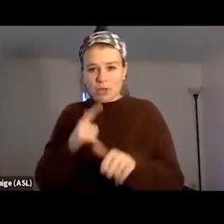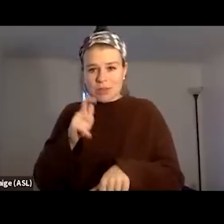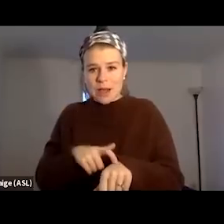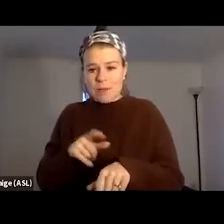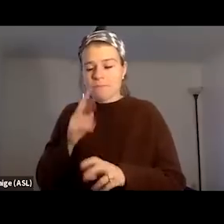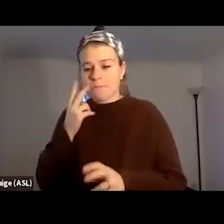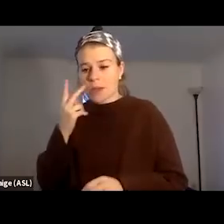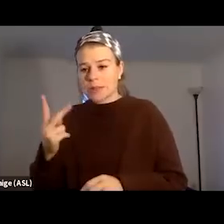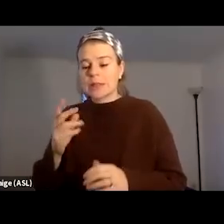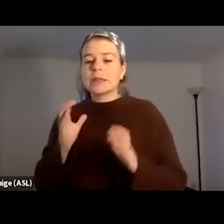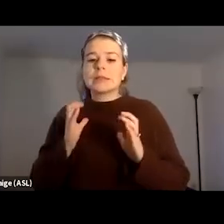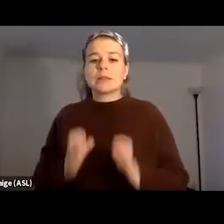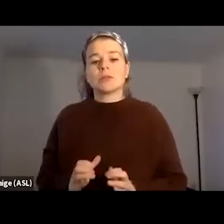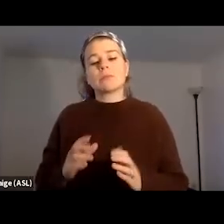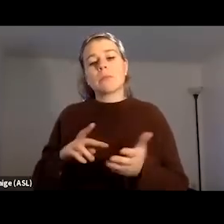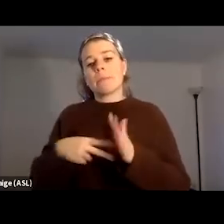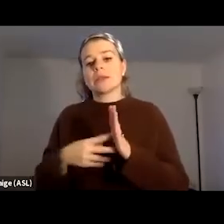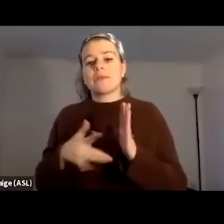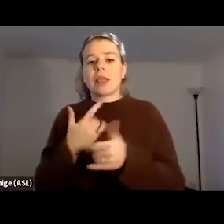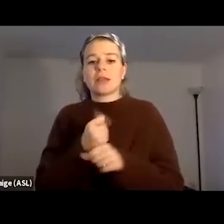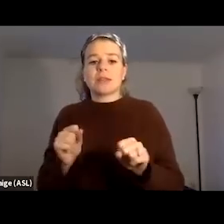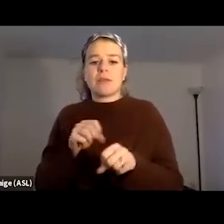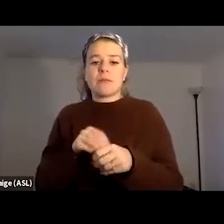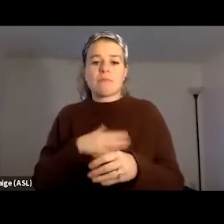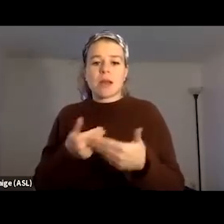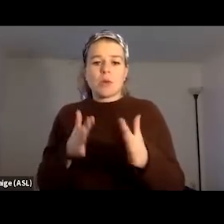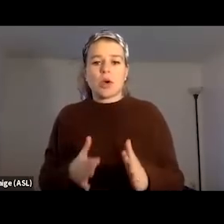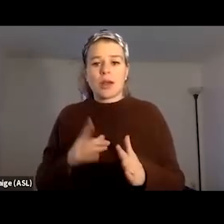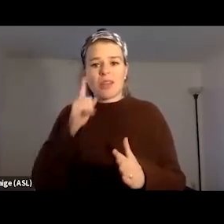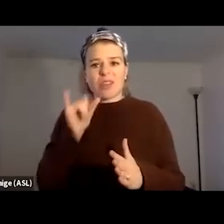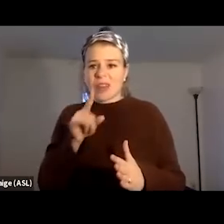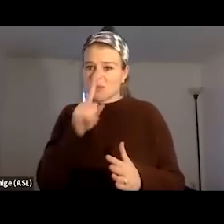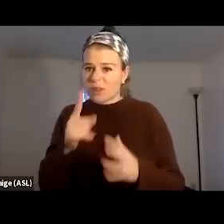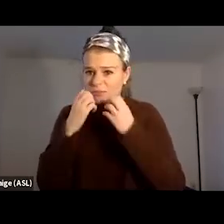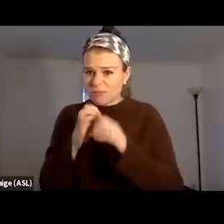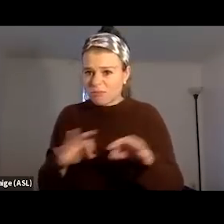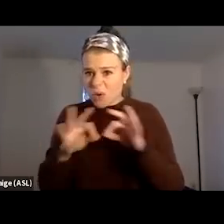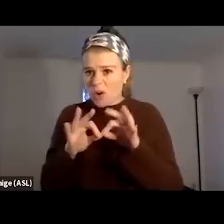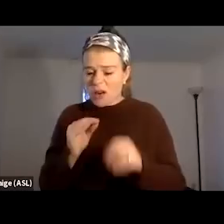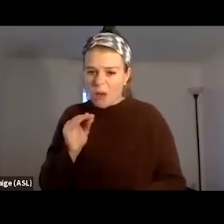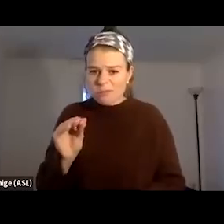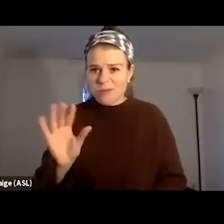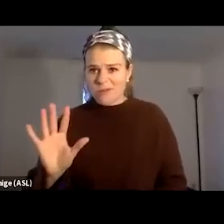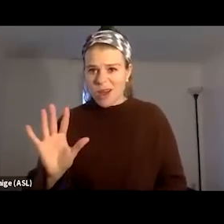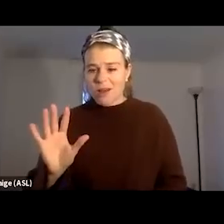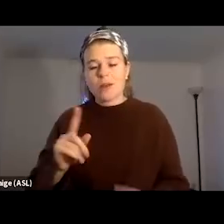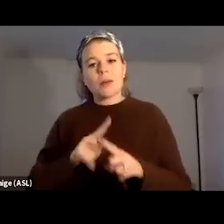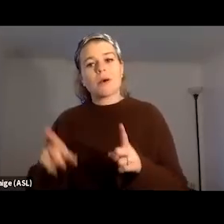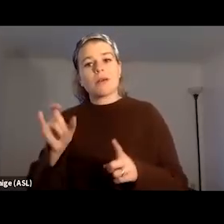que ciudadanía significa sentirse seguro en el vecindario, y pienso que eso es realmente vital para la ciudadanía, le daría un cinco. Pero si las reviso por segunda vez